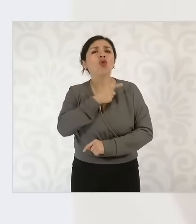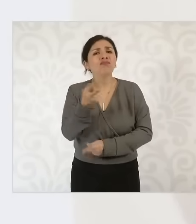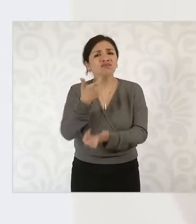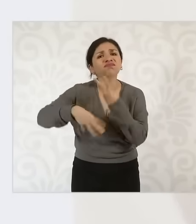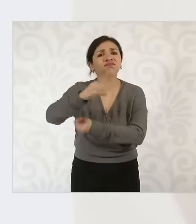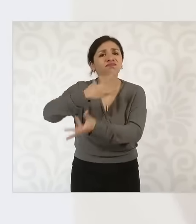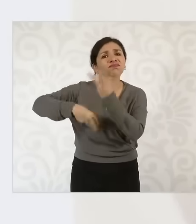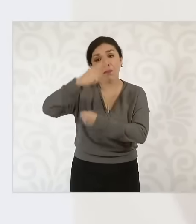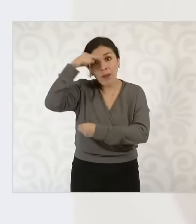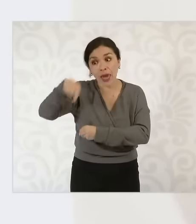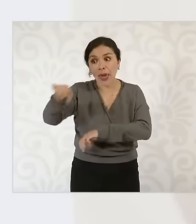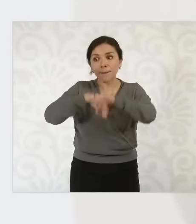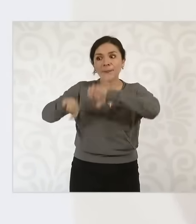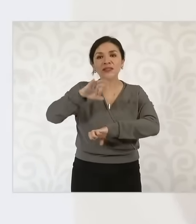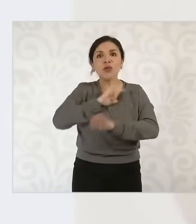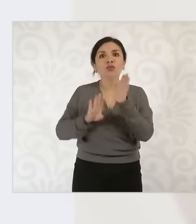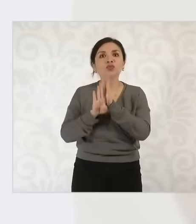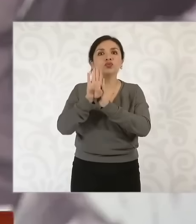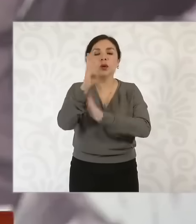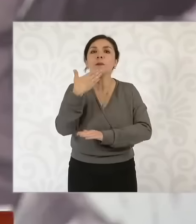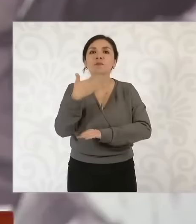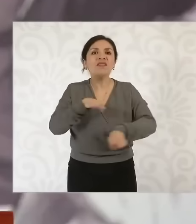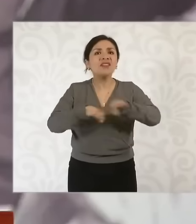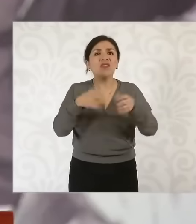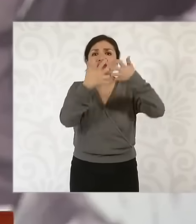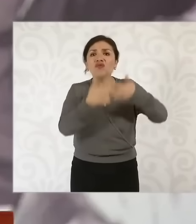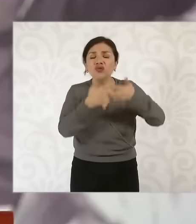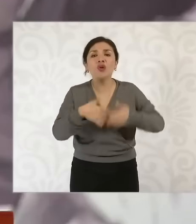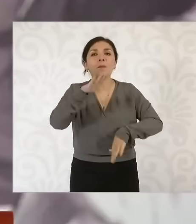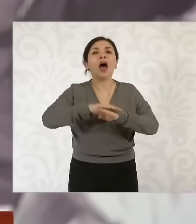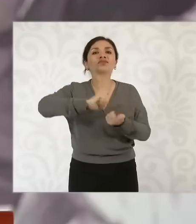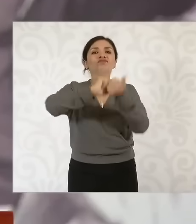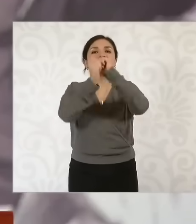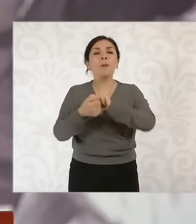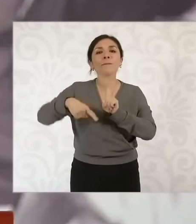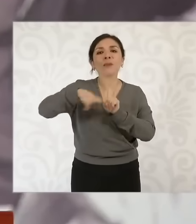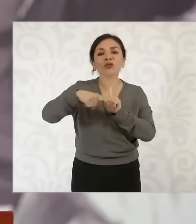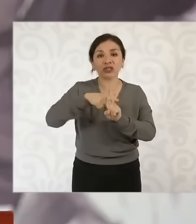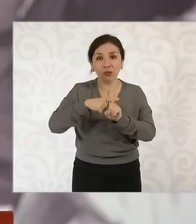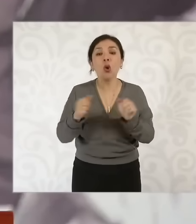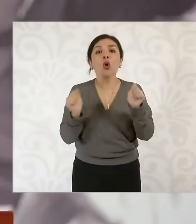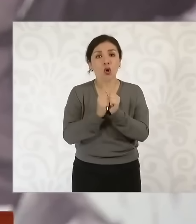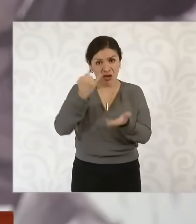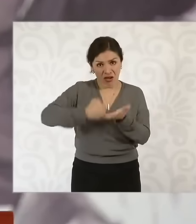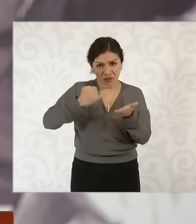lleven a la empresa a un balance de operación positivo con una carga fiscal sostenible que